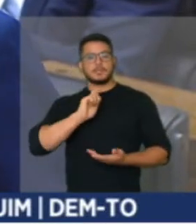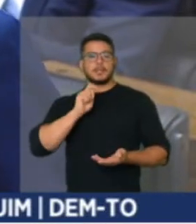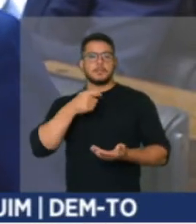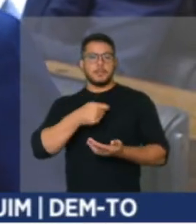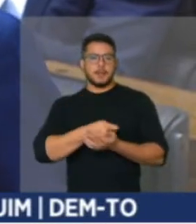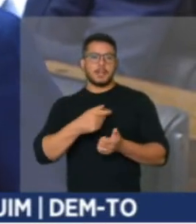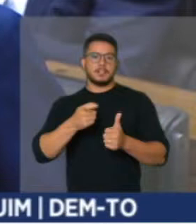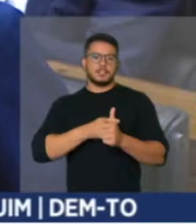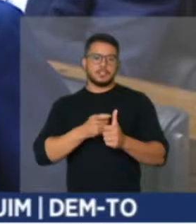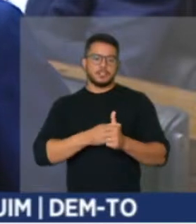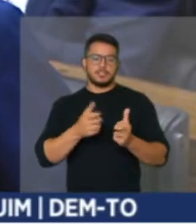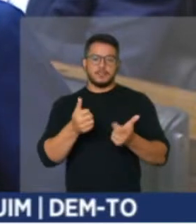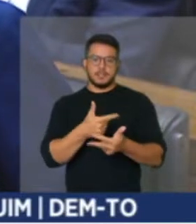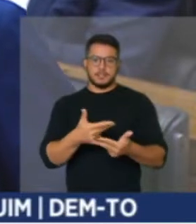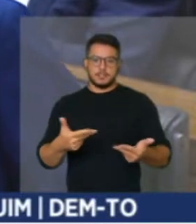ACONTECEU NESSE PAÍS, É SIM,